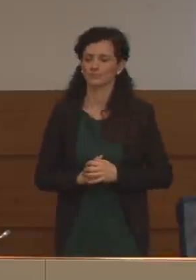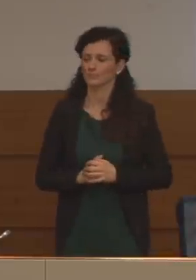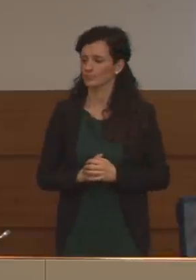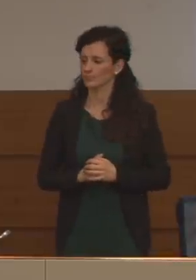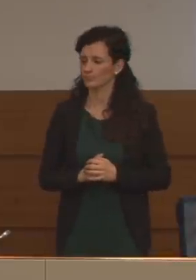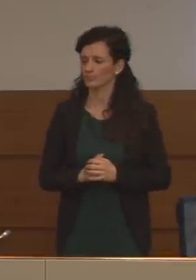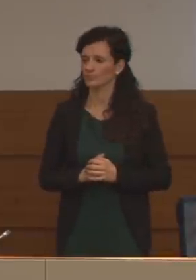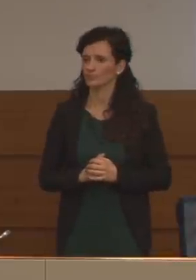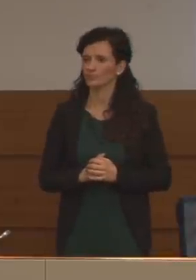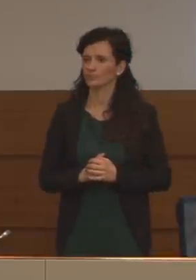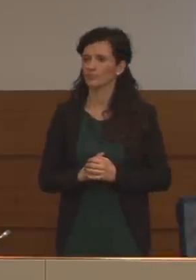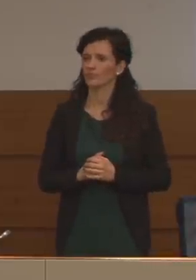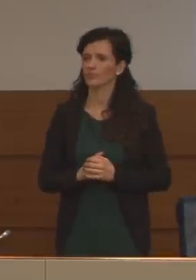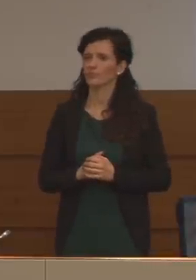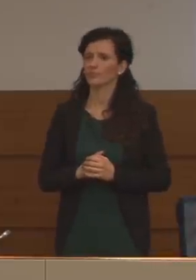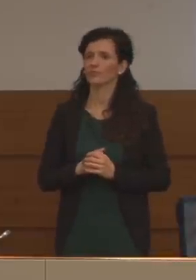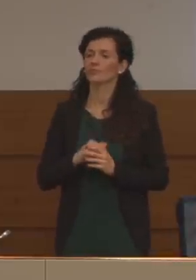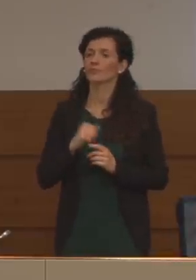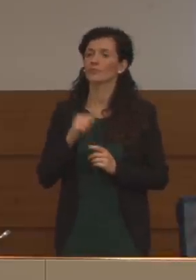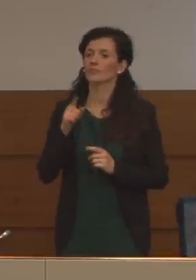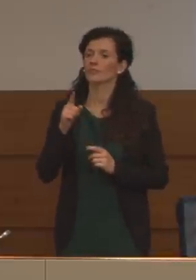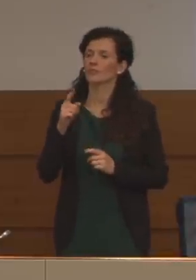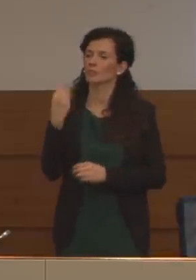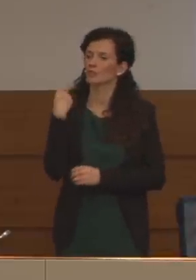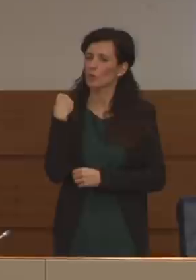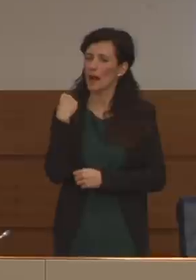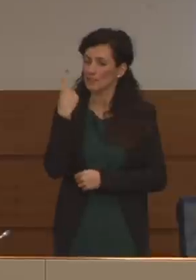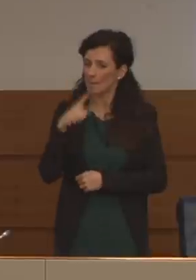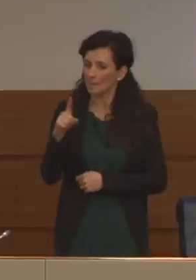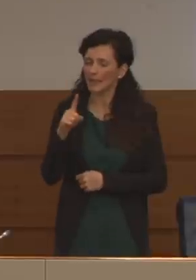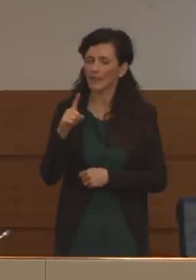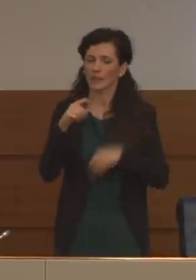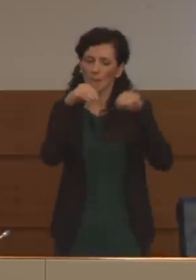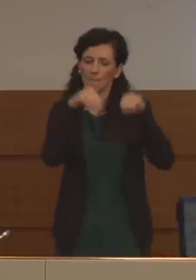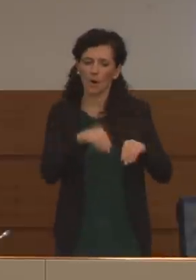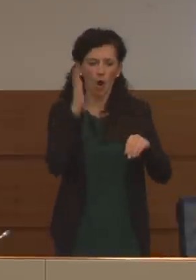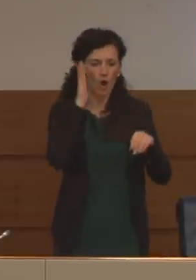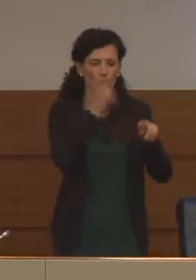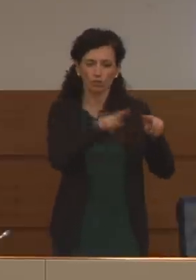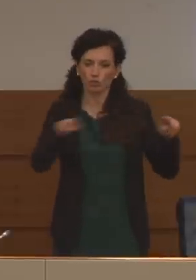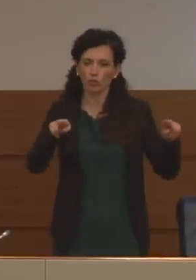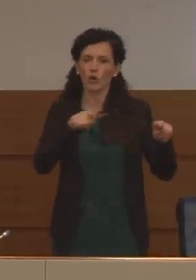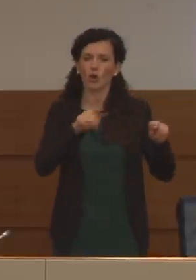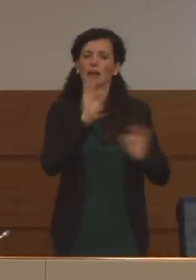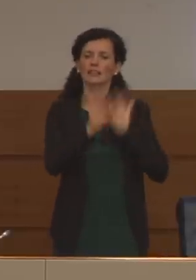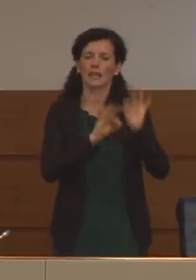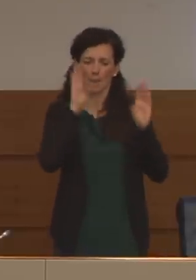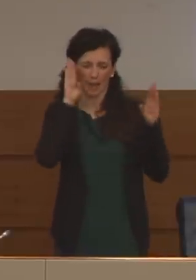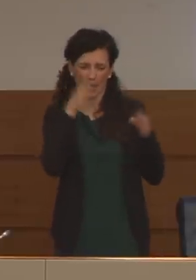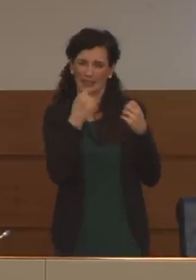Per quanto riguarda i posti di terapia intensiva posso dire che il lavoro che